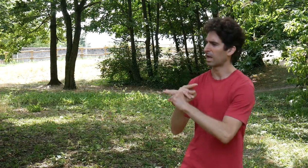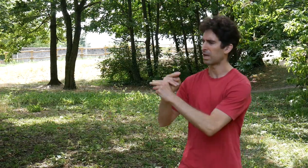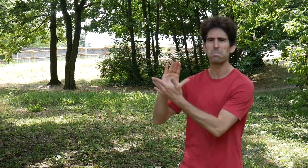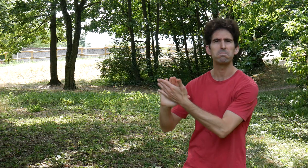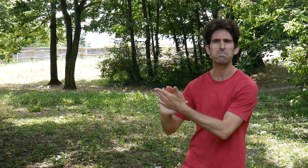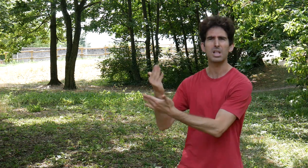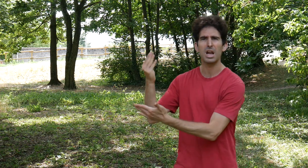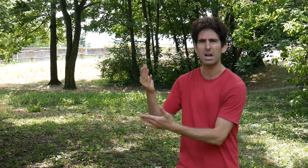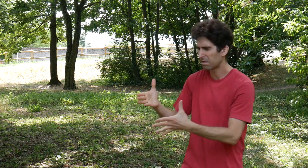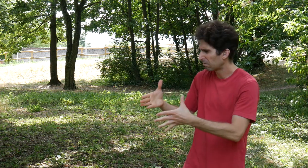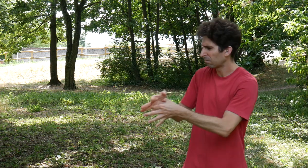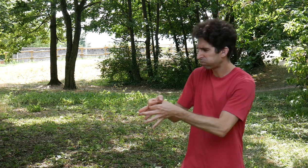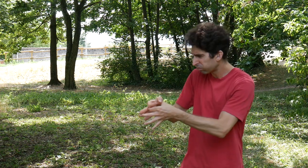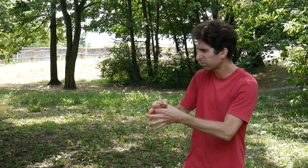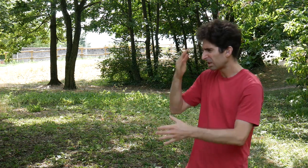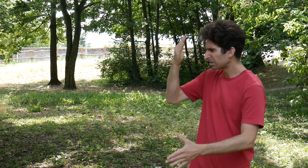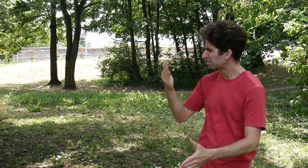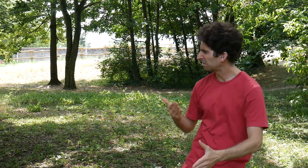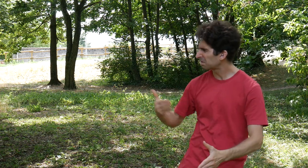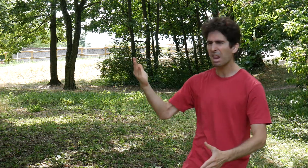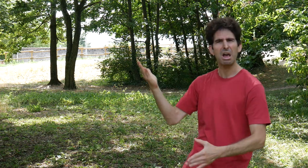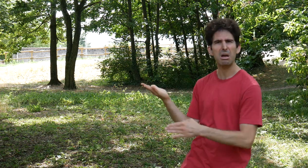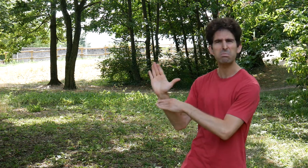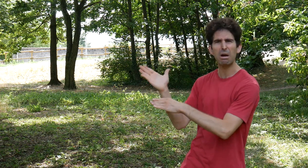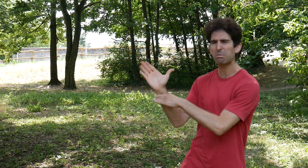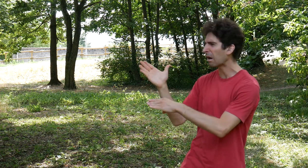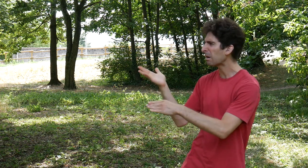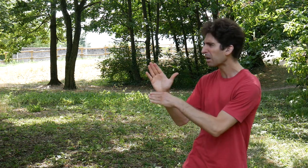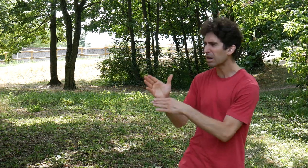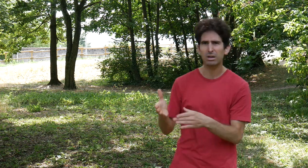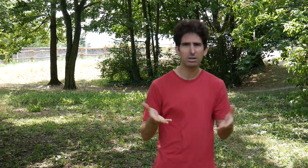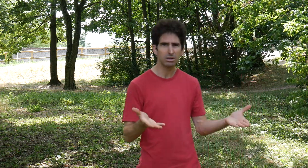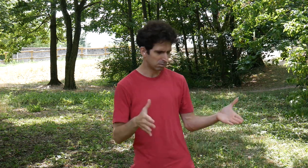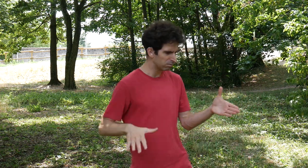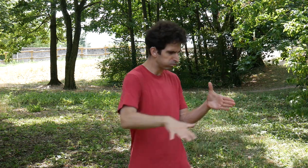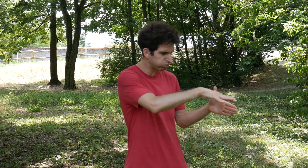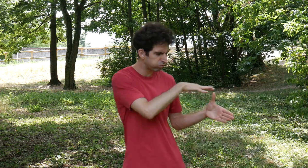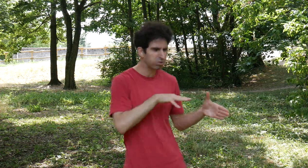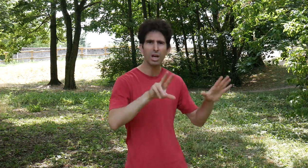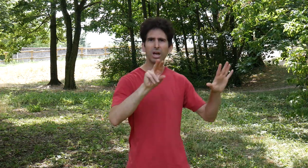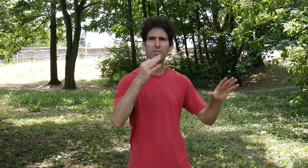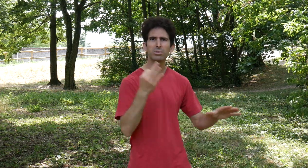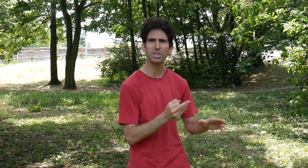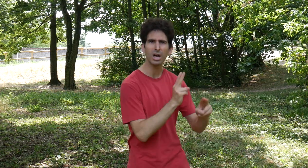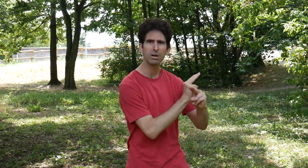Les abeilles à miel, minoritaires, sont les plus connues et souvent représentées. Les 80% d'abeilles solitaires